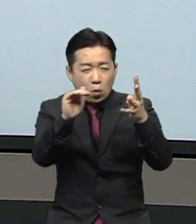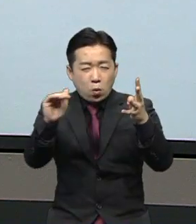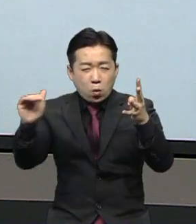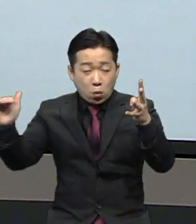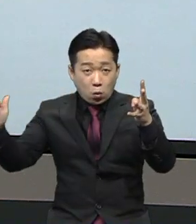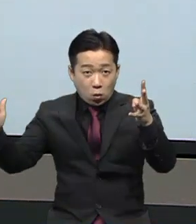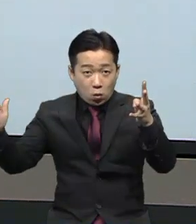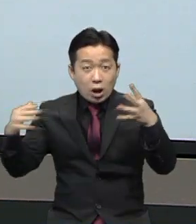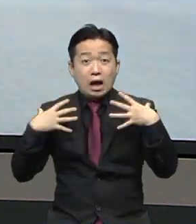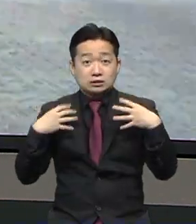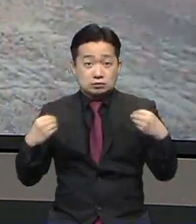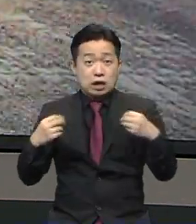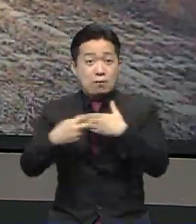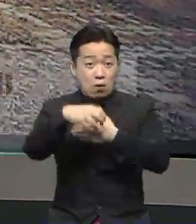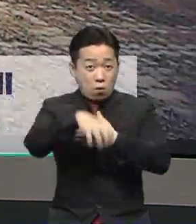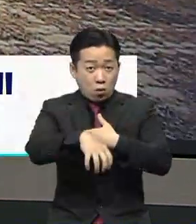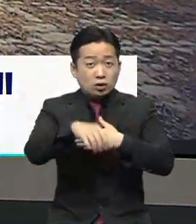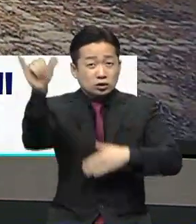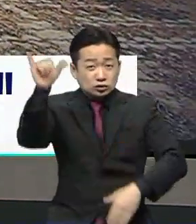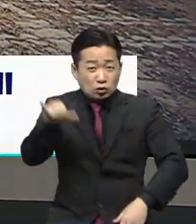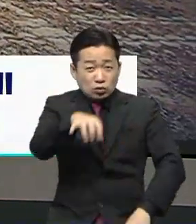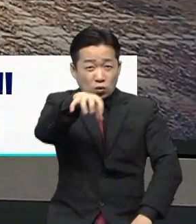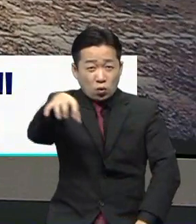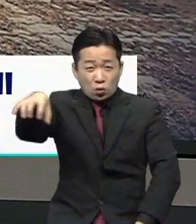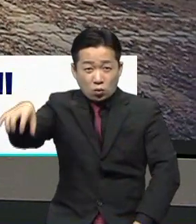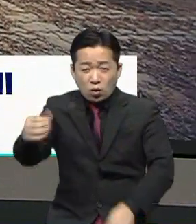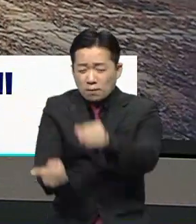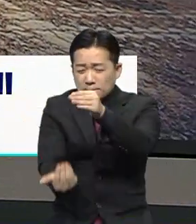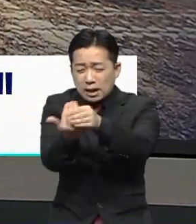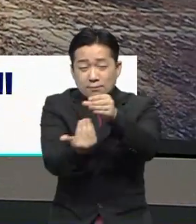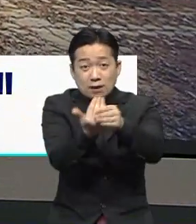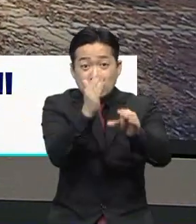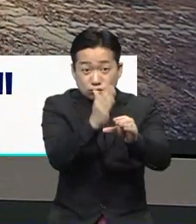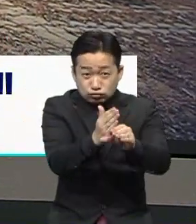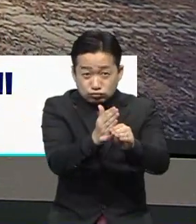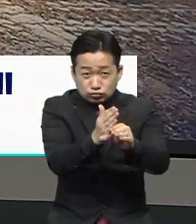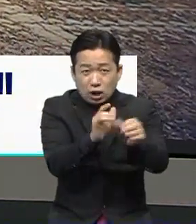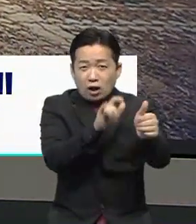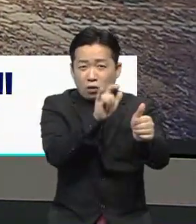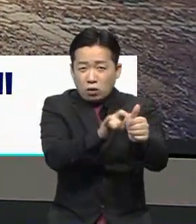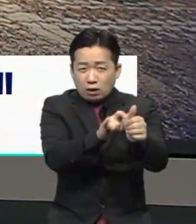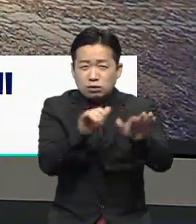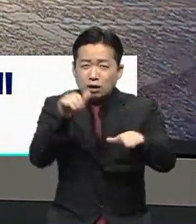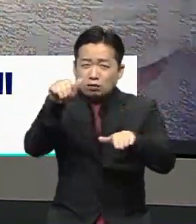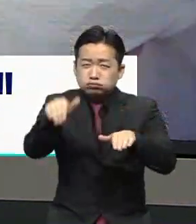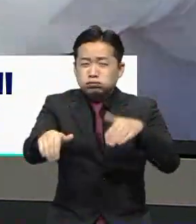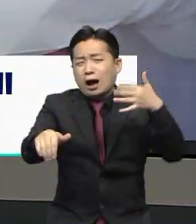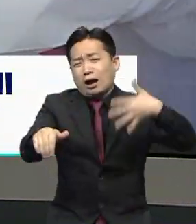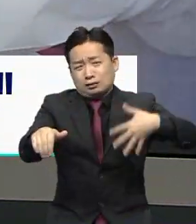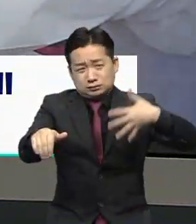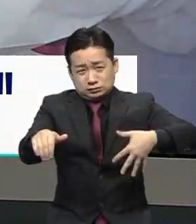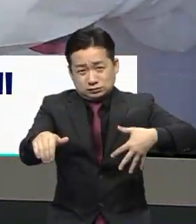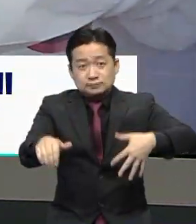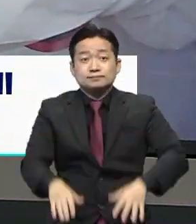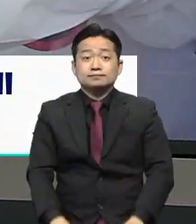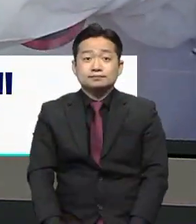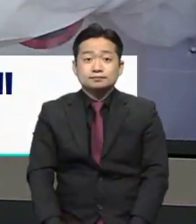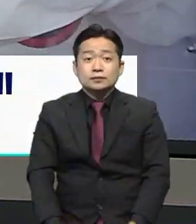사우나와 병원 등 전국 곳곳에서 추가로 나오고 있어 확진자 수가 좀처럼 줄어들지 않고 있는데요.